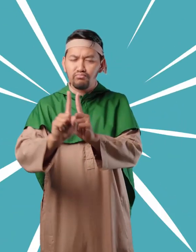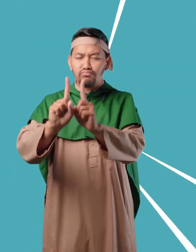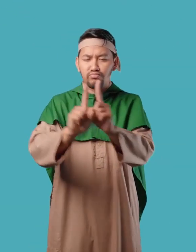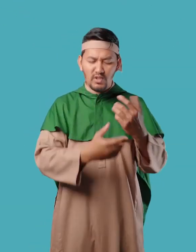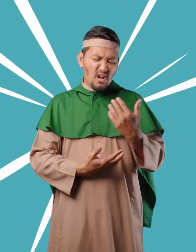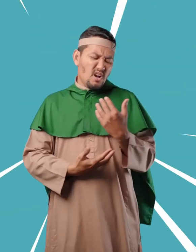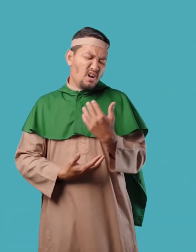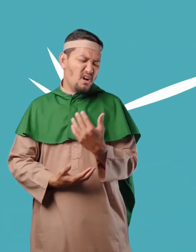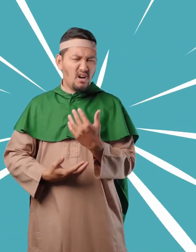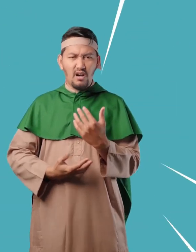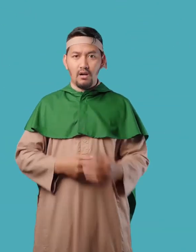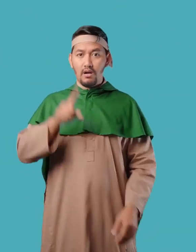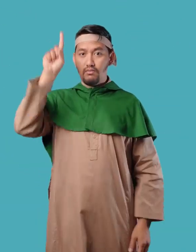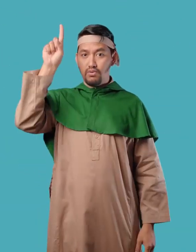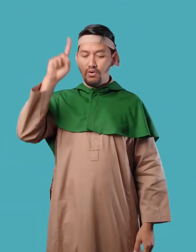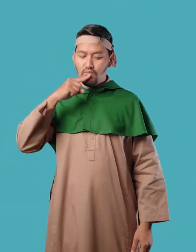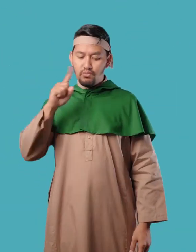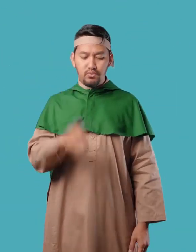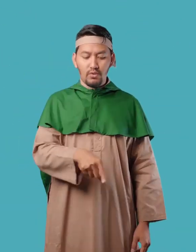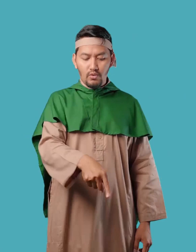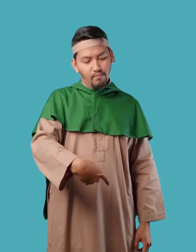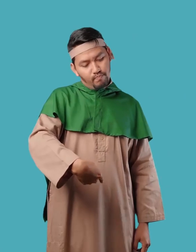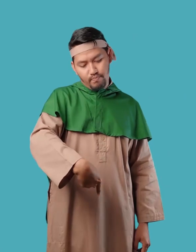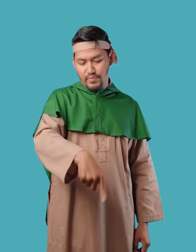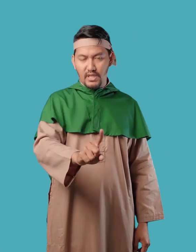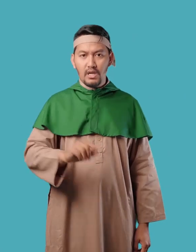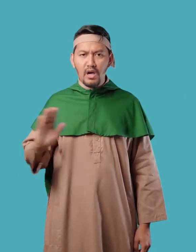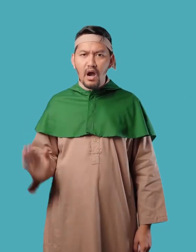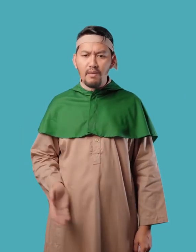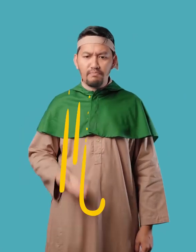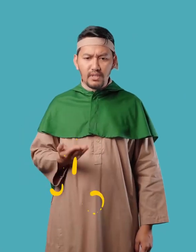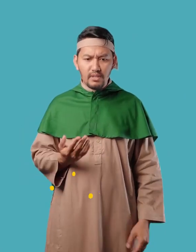Nabi Ibrahim berkata kepada isterinya, " Allah menuuruh saya untuk pergi."